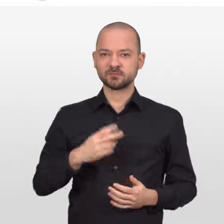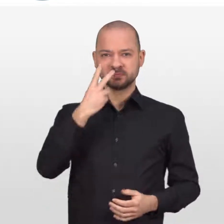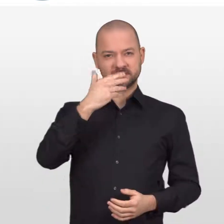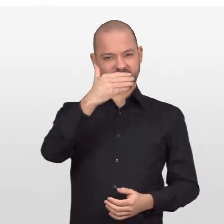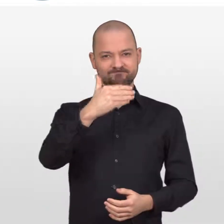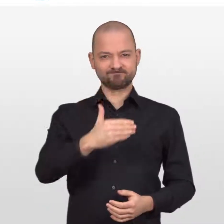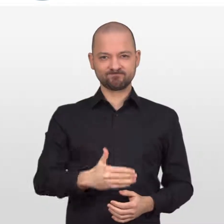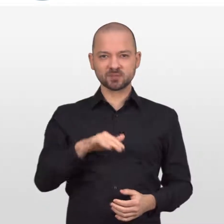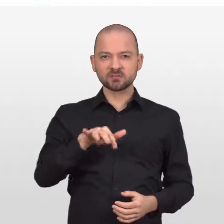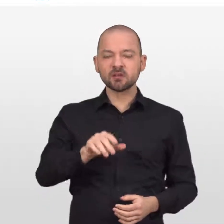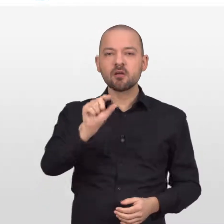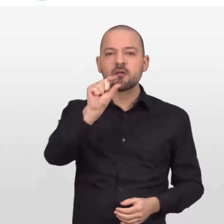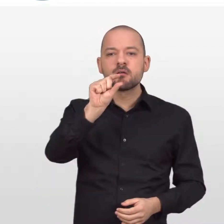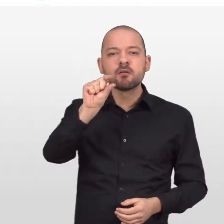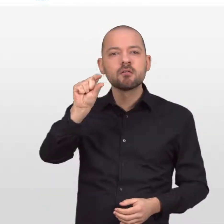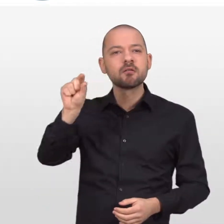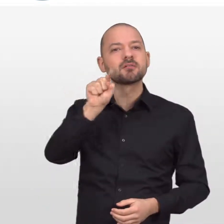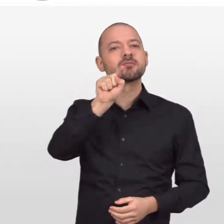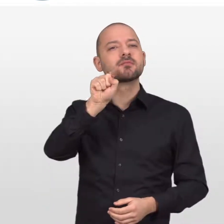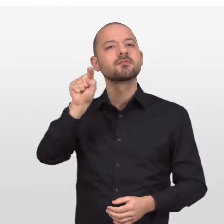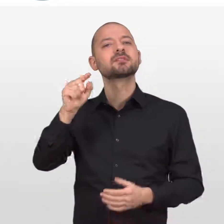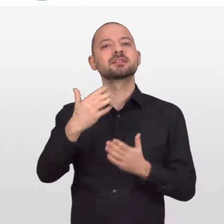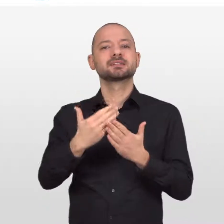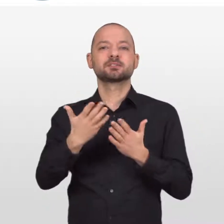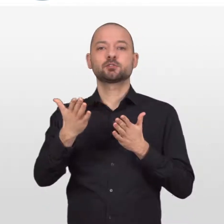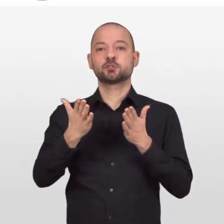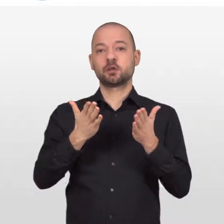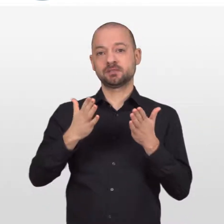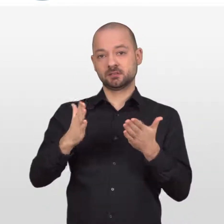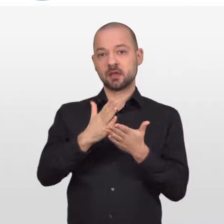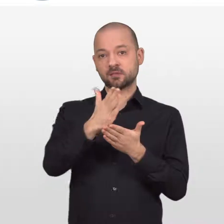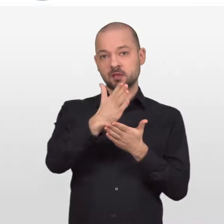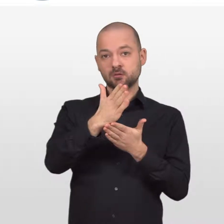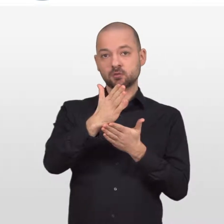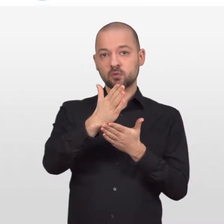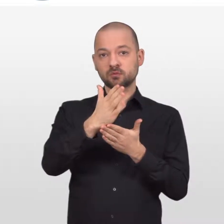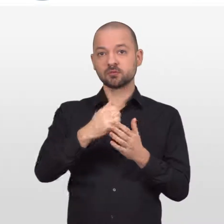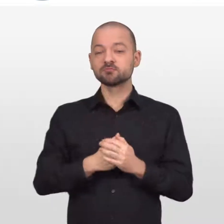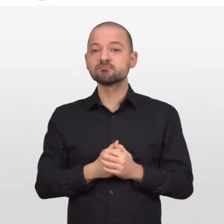Außerdem finden Sie auf dieser Homepage eine Leiste mit der Servicenavigation. Kromě toho najdete na těchto internetových stránkách navigační lištu.